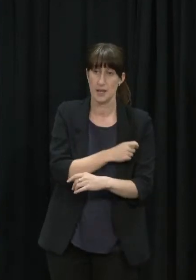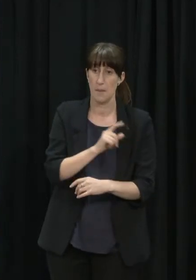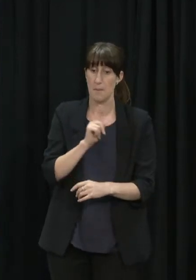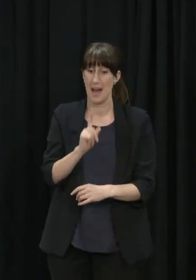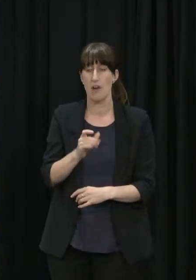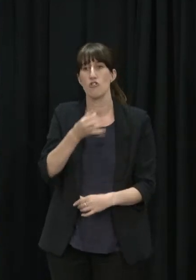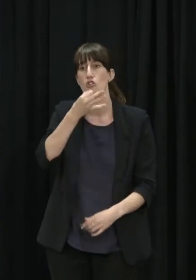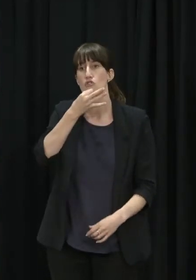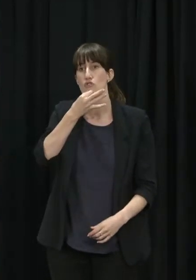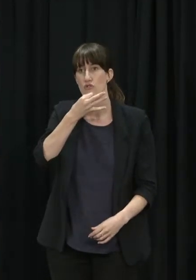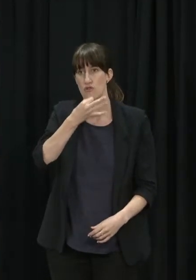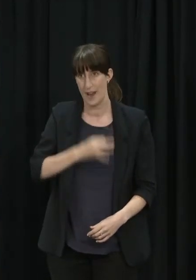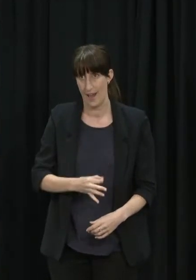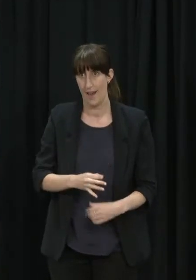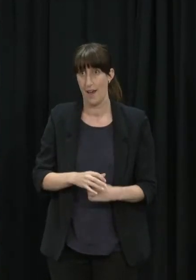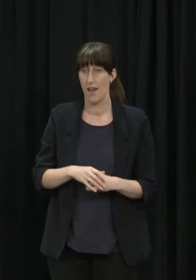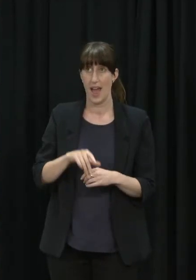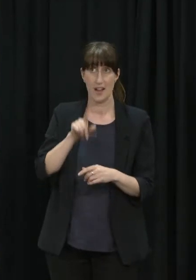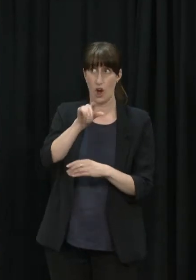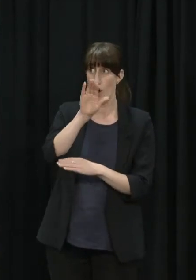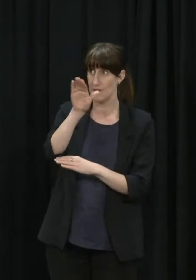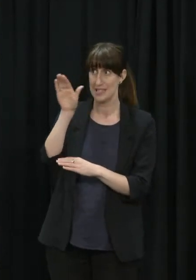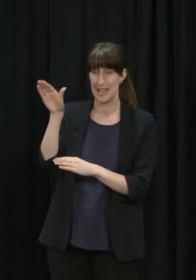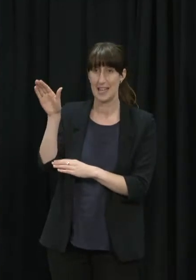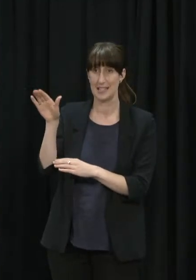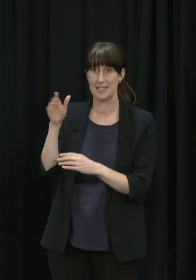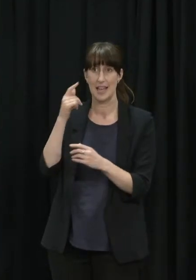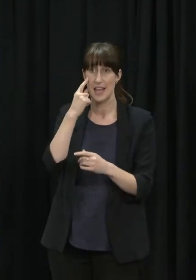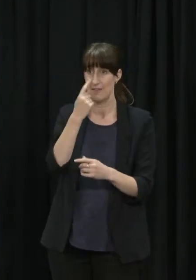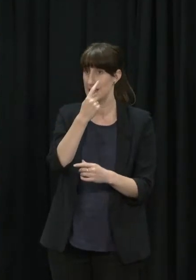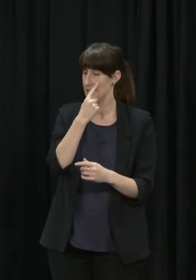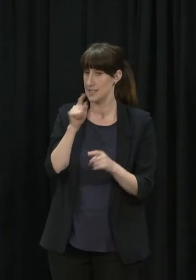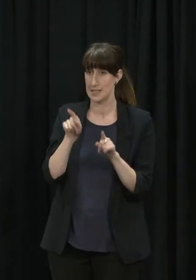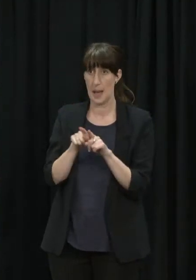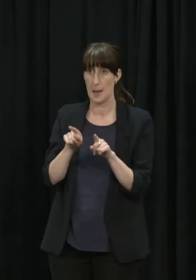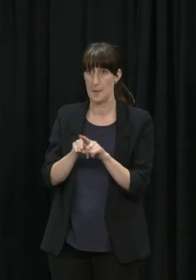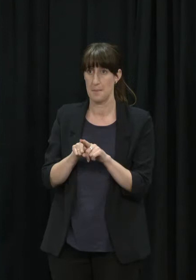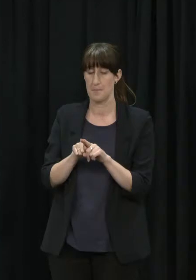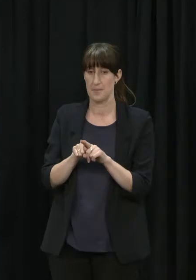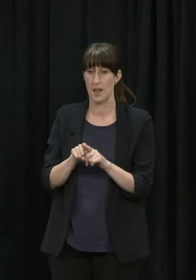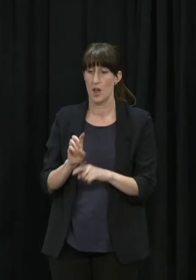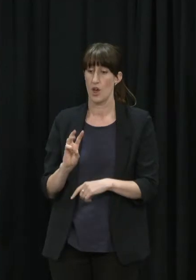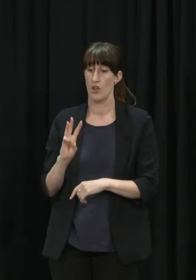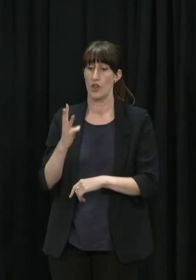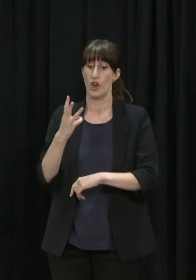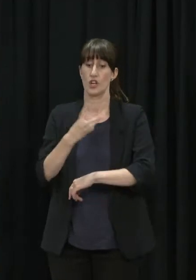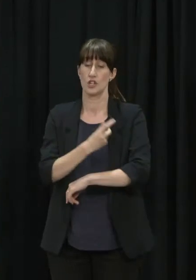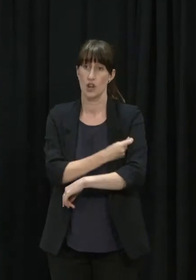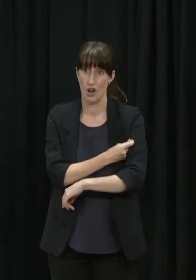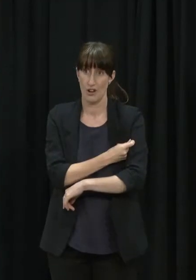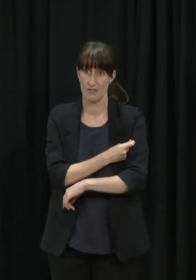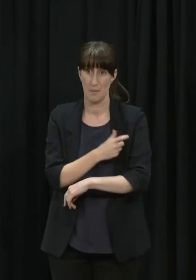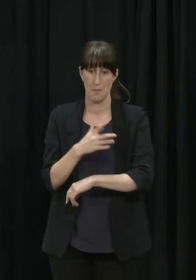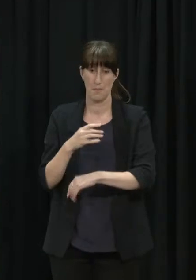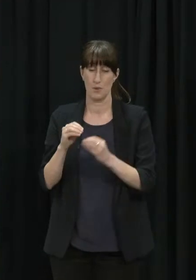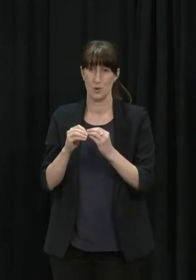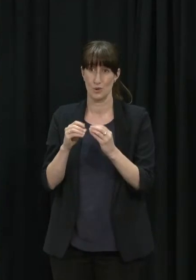whai hononga pea tenei keehi ki te kano kano, he tino onge i te